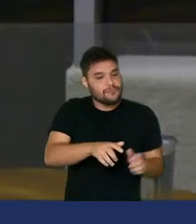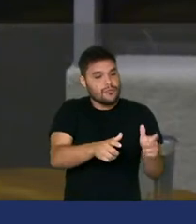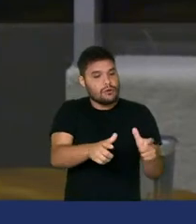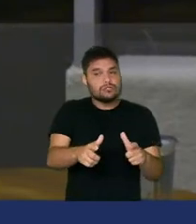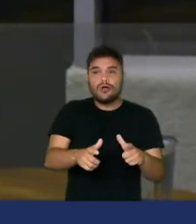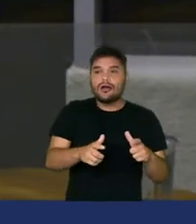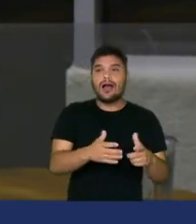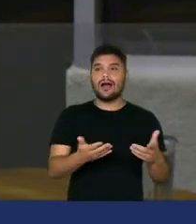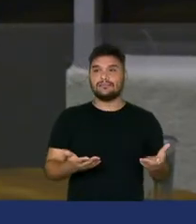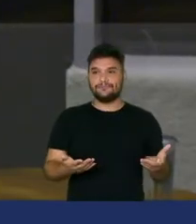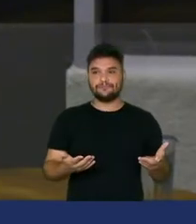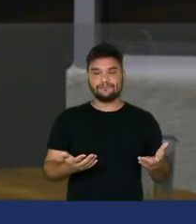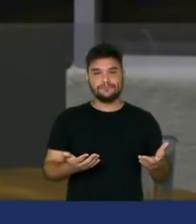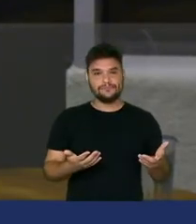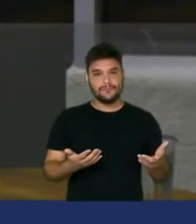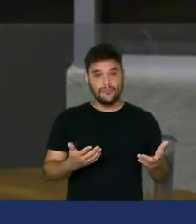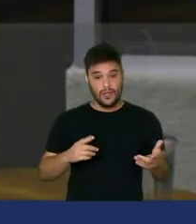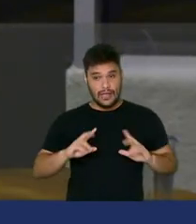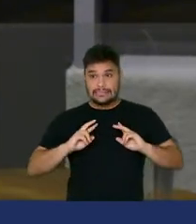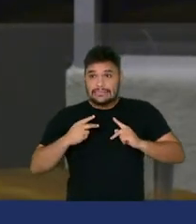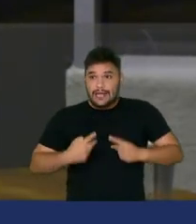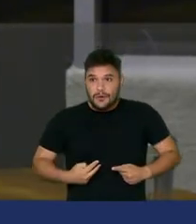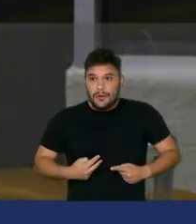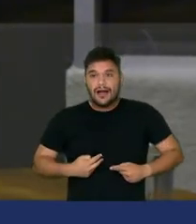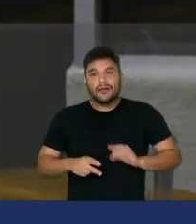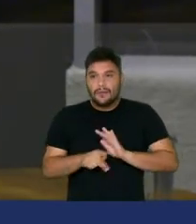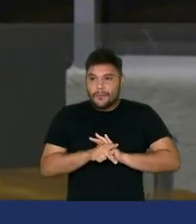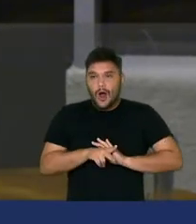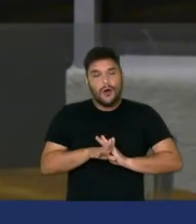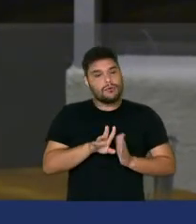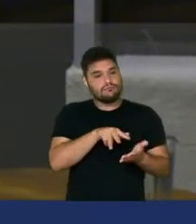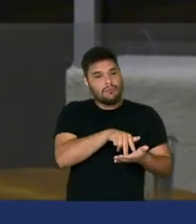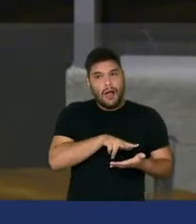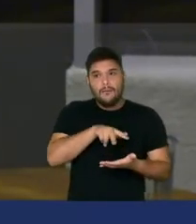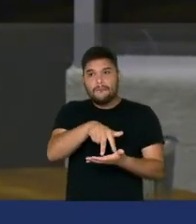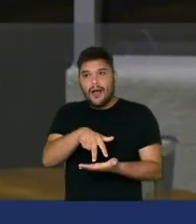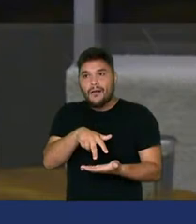FALAMOS DE CULTURA, A CULTURA CONSTRÓI OS TERRITÓRIOS. A